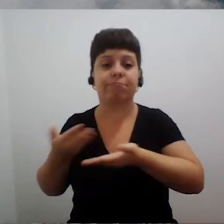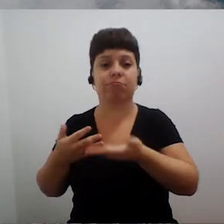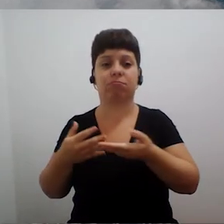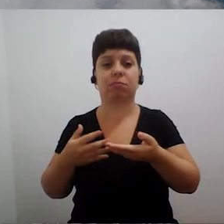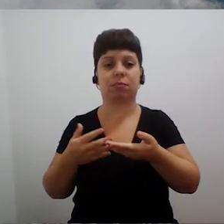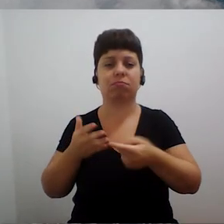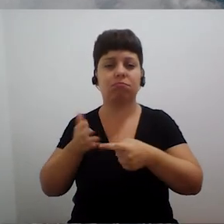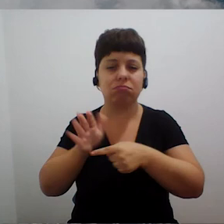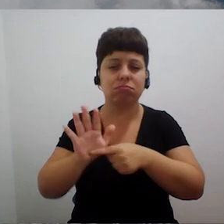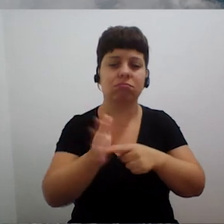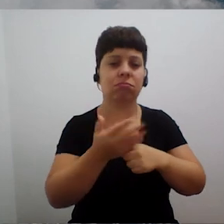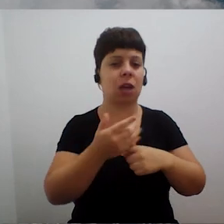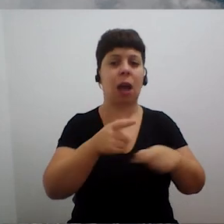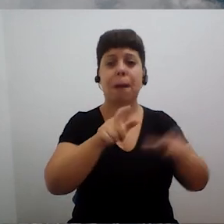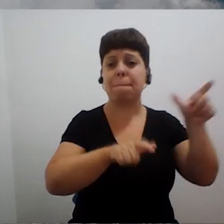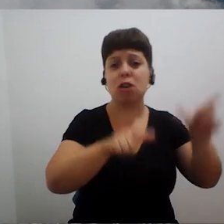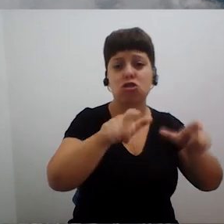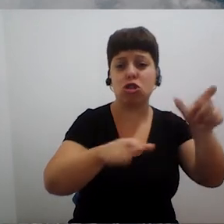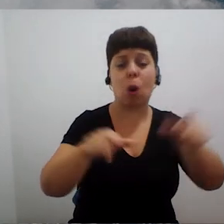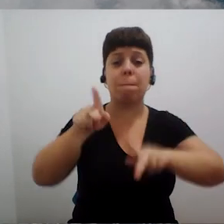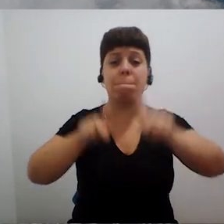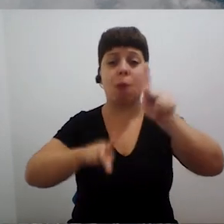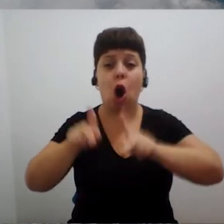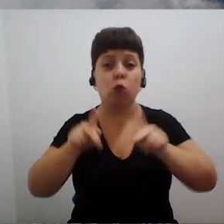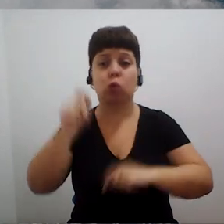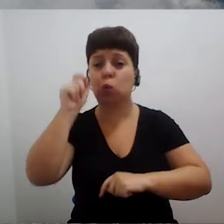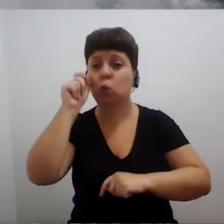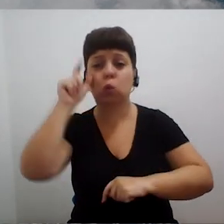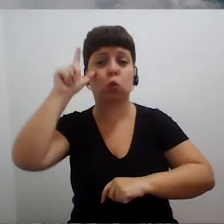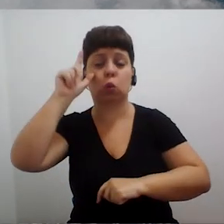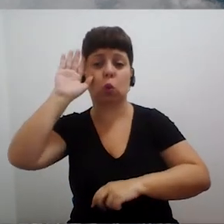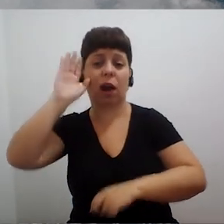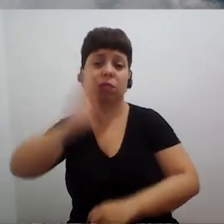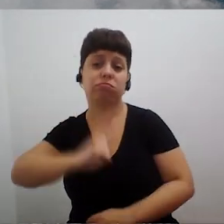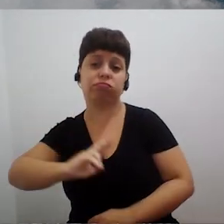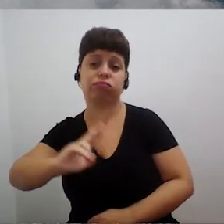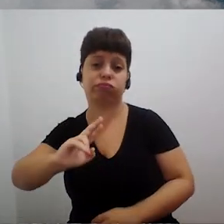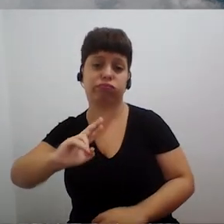entre pessoas, povos, culturas, credos, é o que constitui a grande "oikouméne".